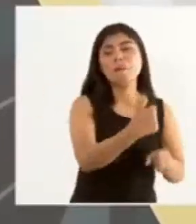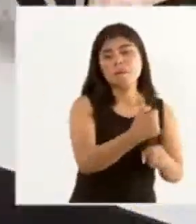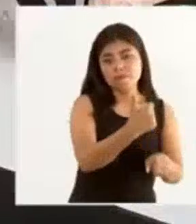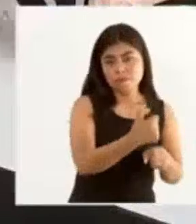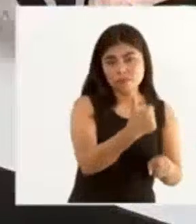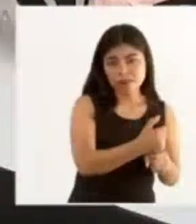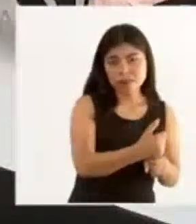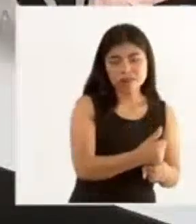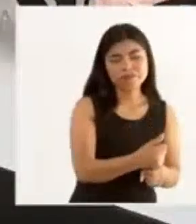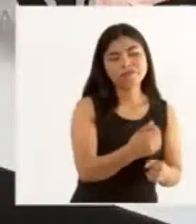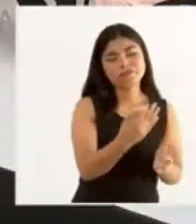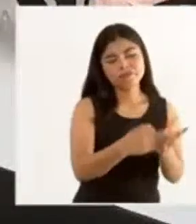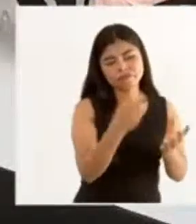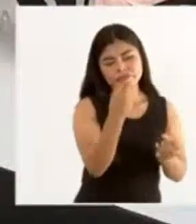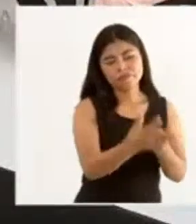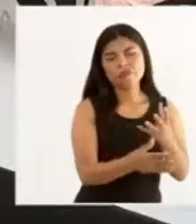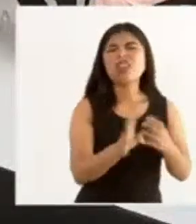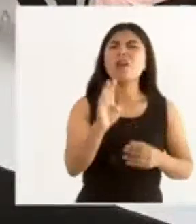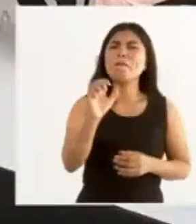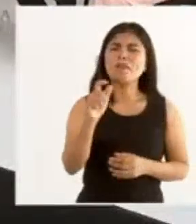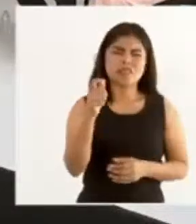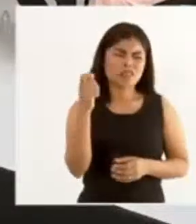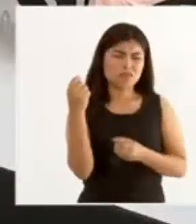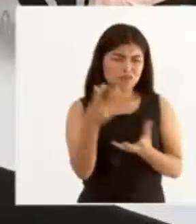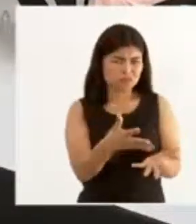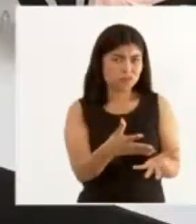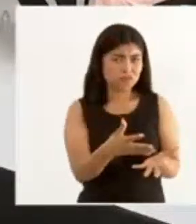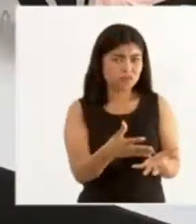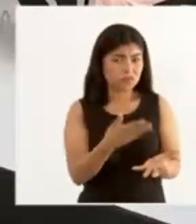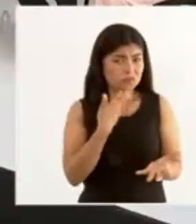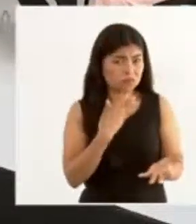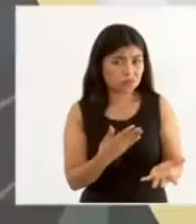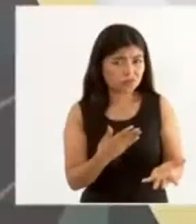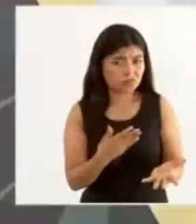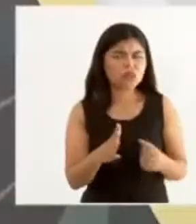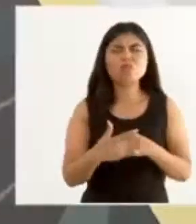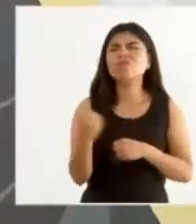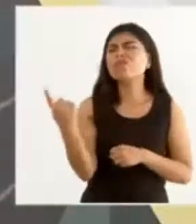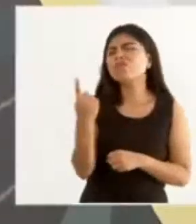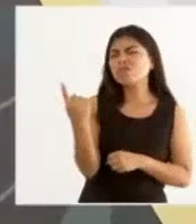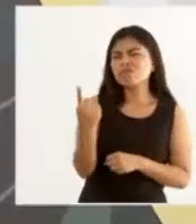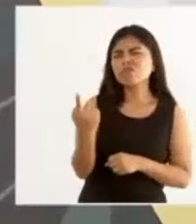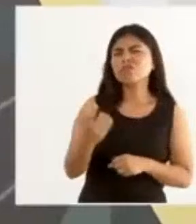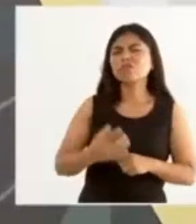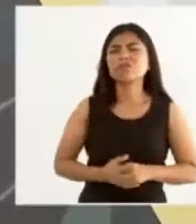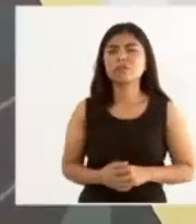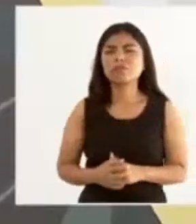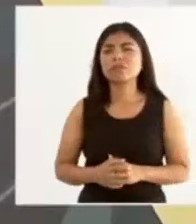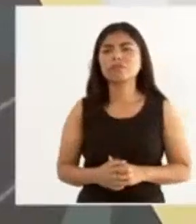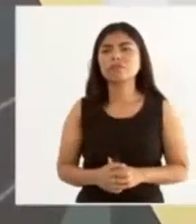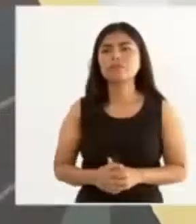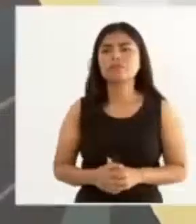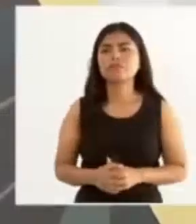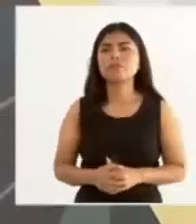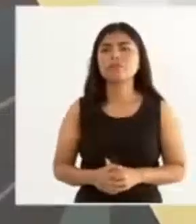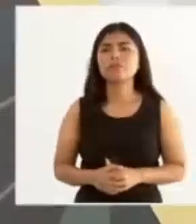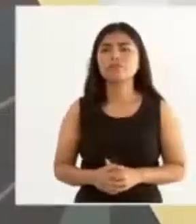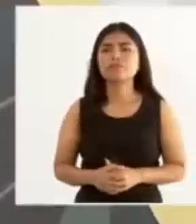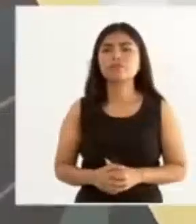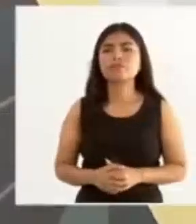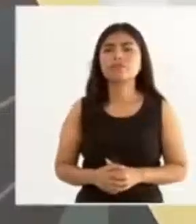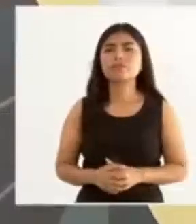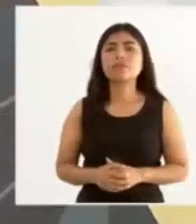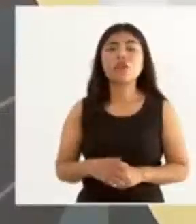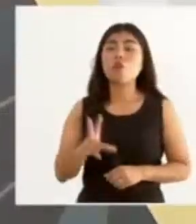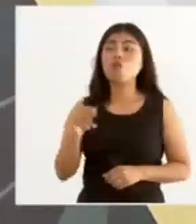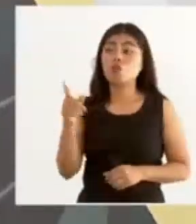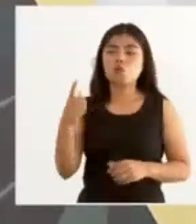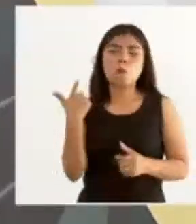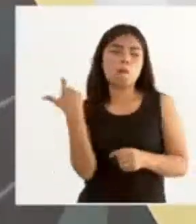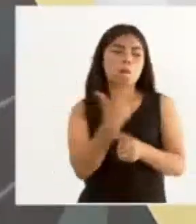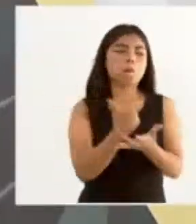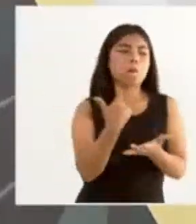¿Por qué la beca? Hay quien piensa que hay que dar las becas por calificación, que si se tiene más